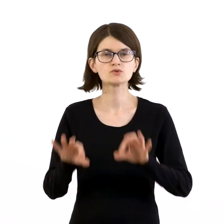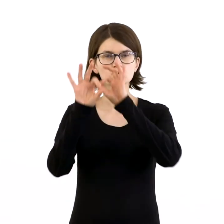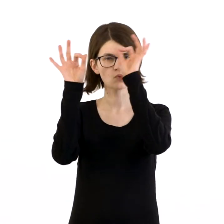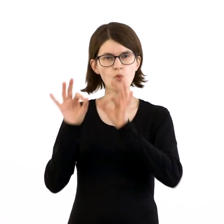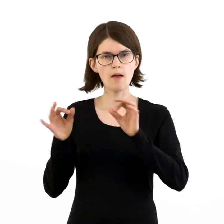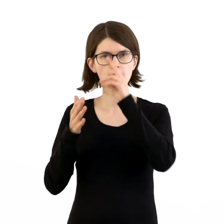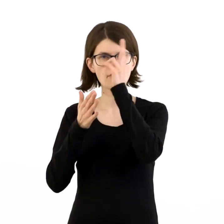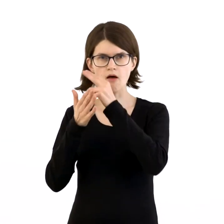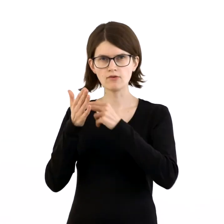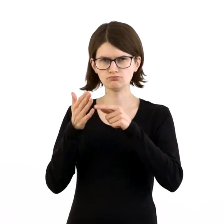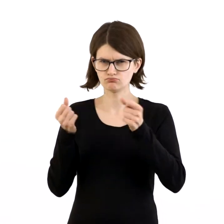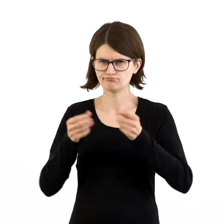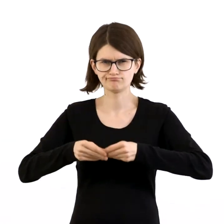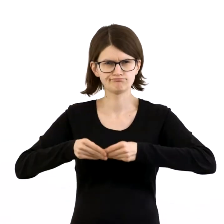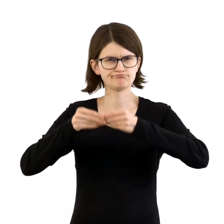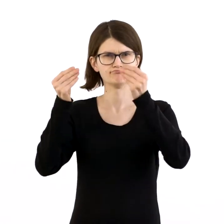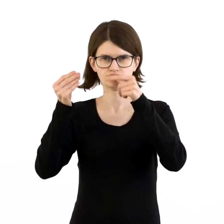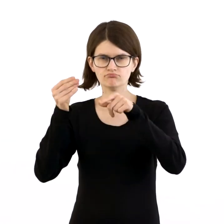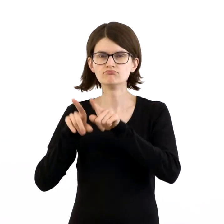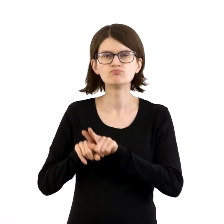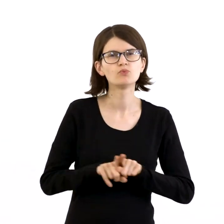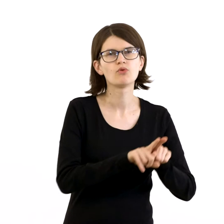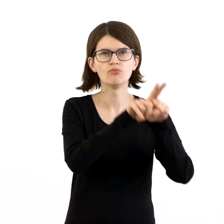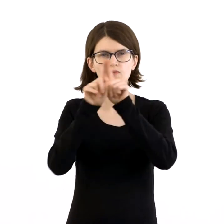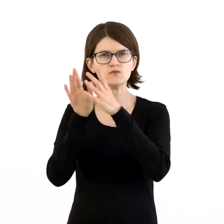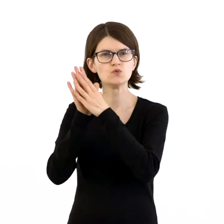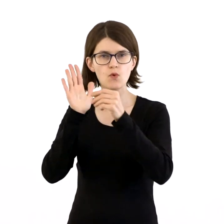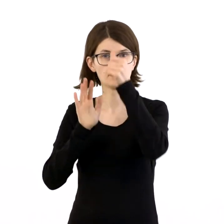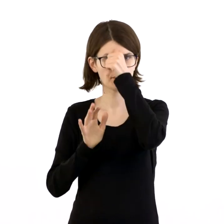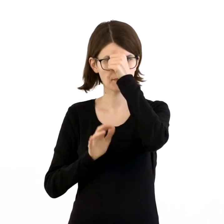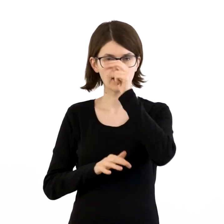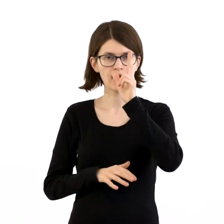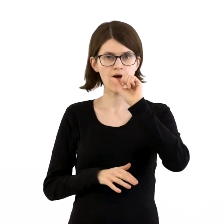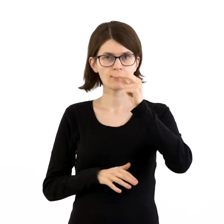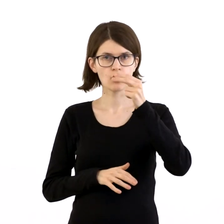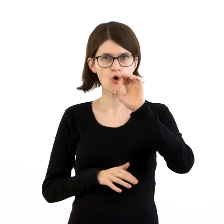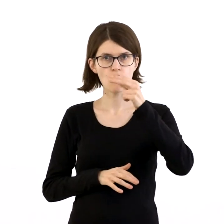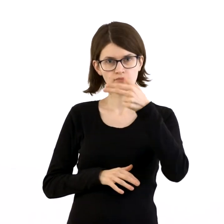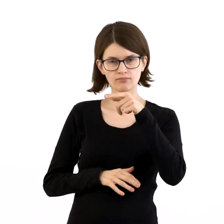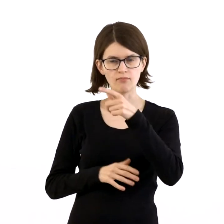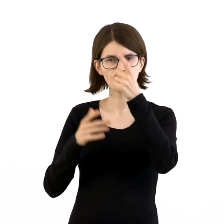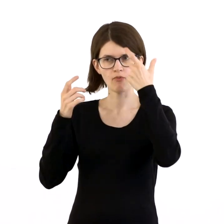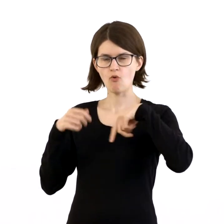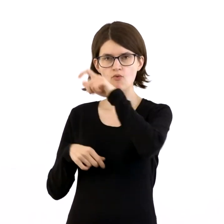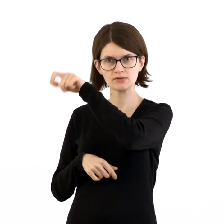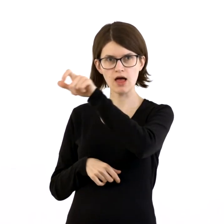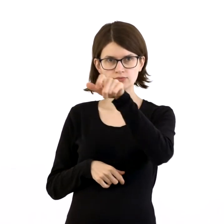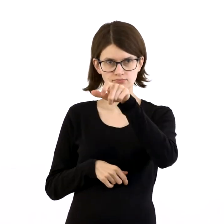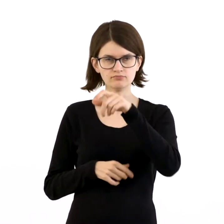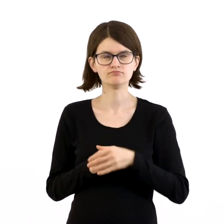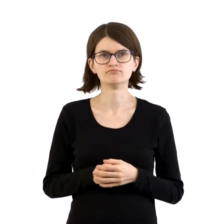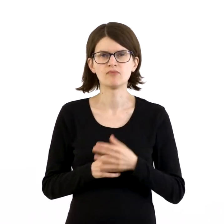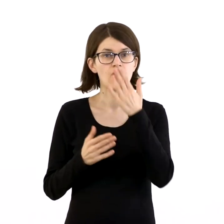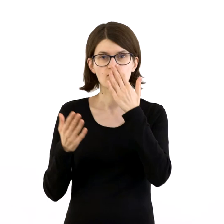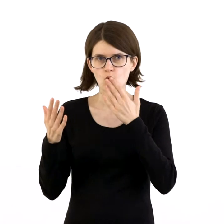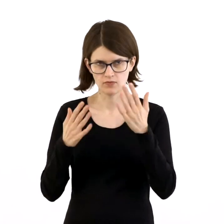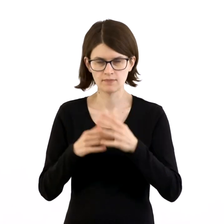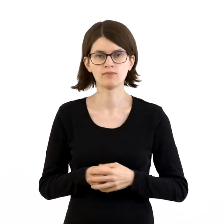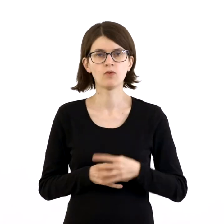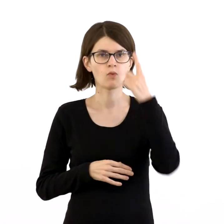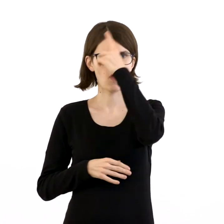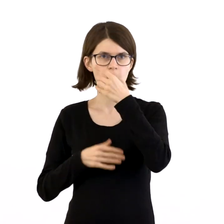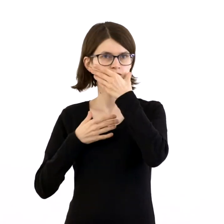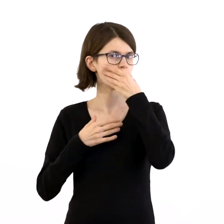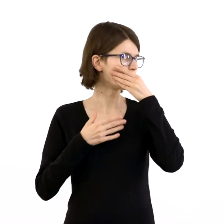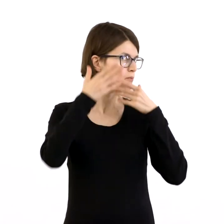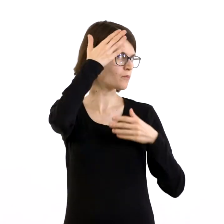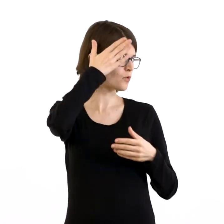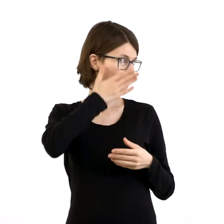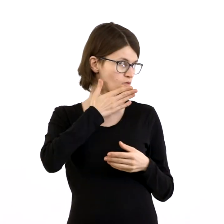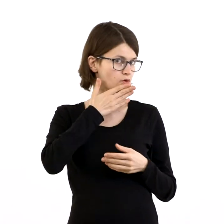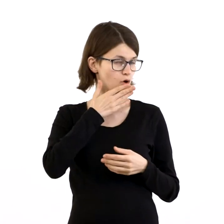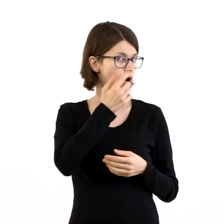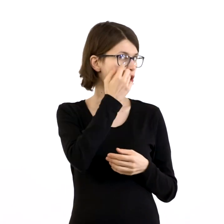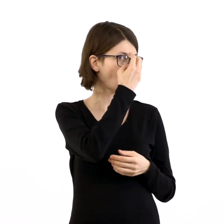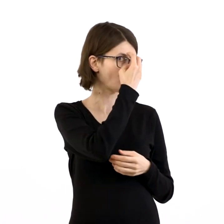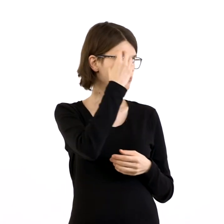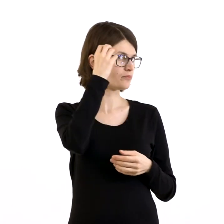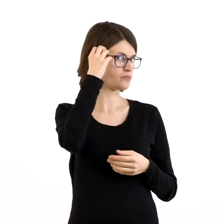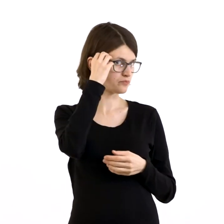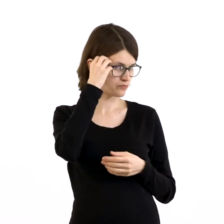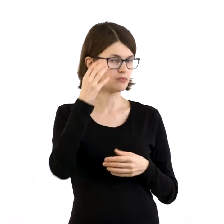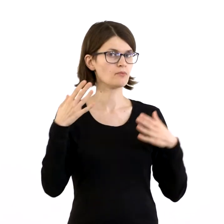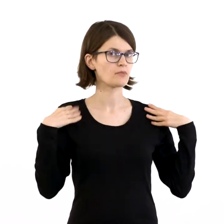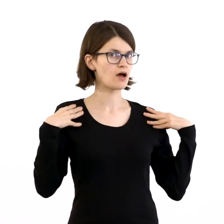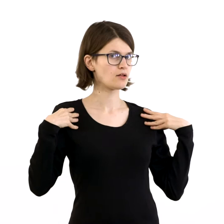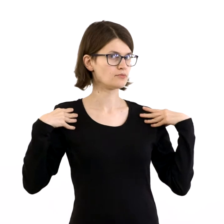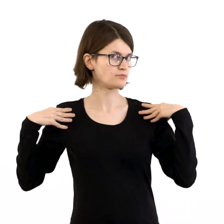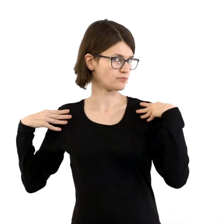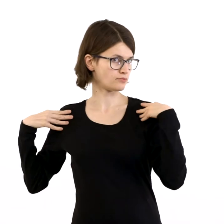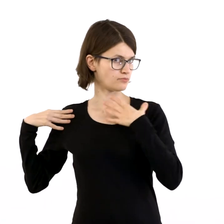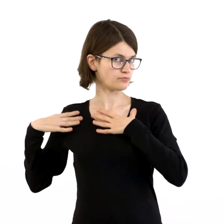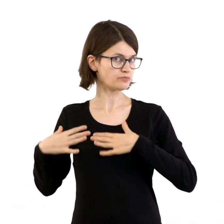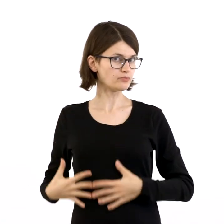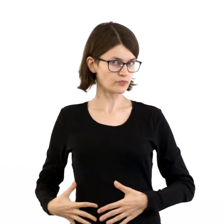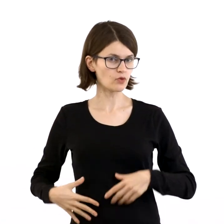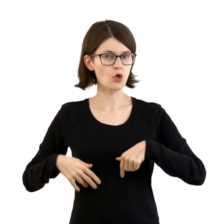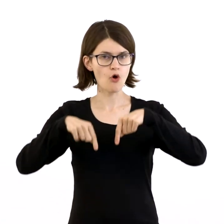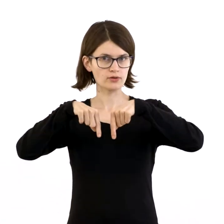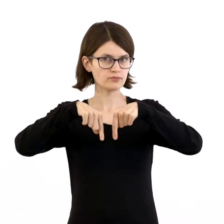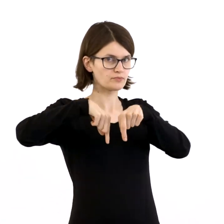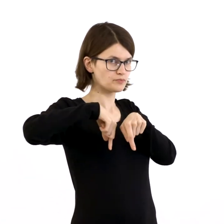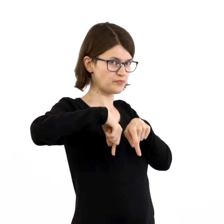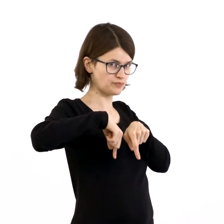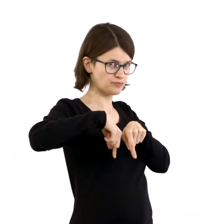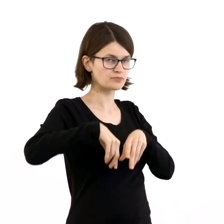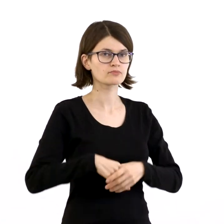W sztukach plastycznych wykształcił się kanon ukazywania postaci ludzkiej: głowa z profilu, oko en face, barki i tułów en face, nogi z profilu.